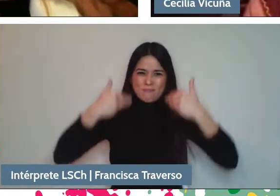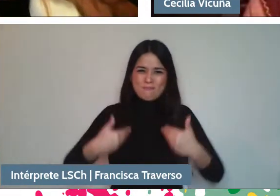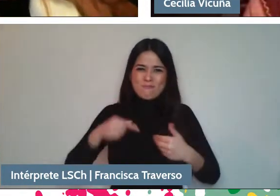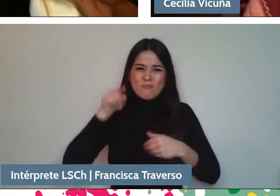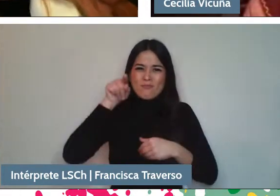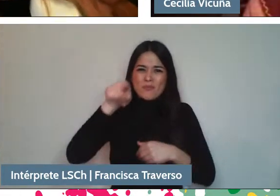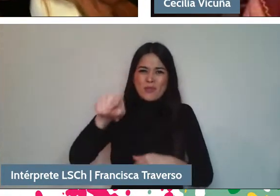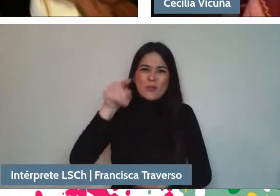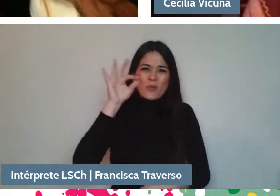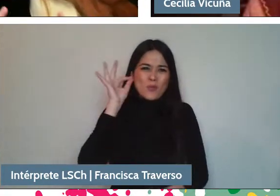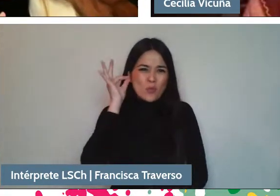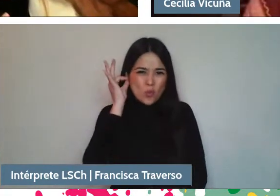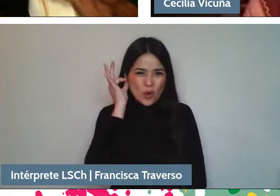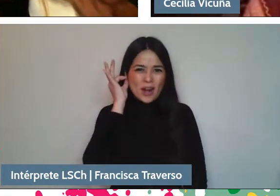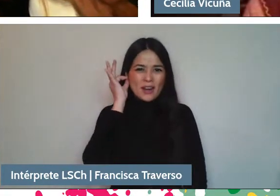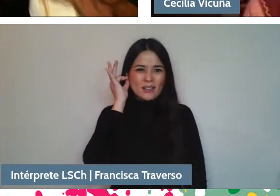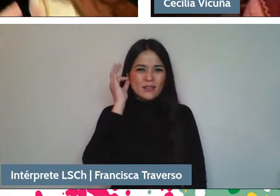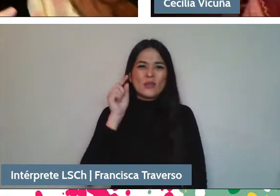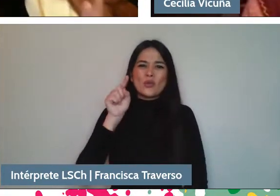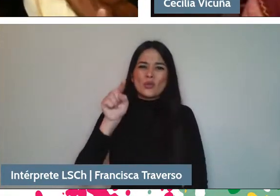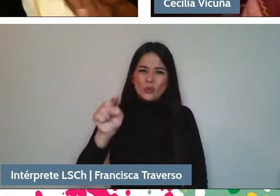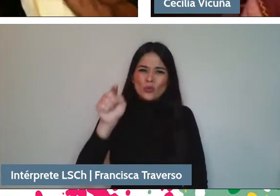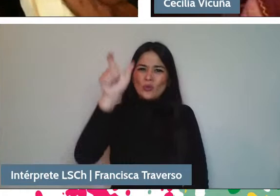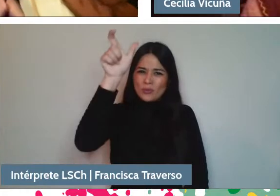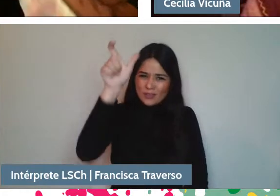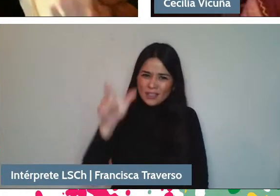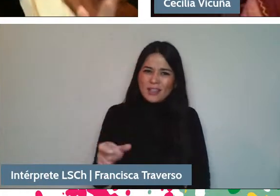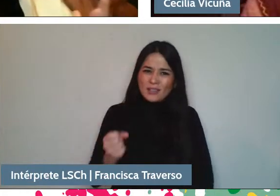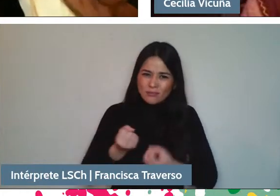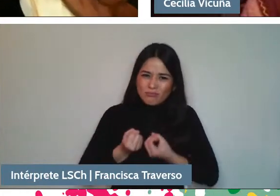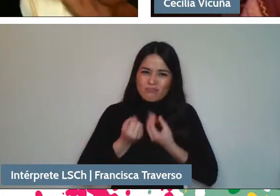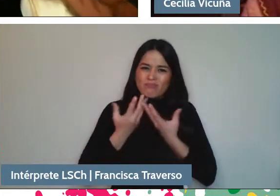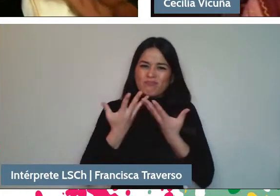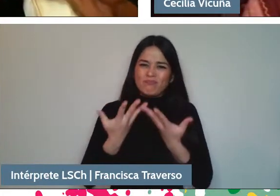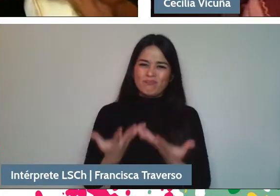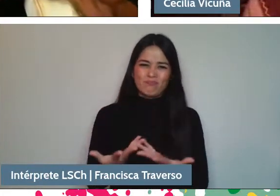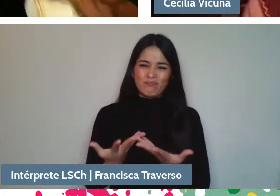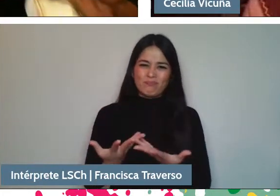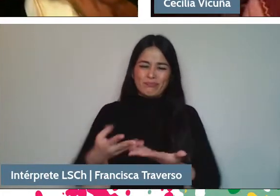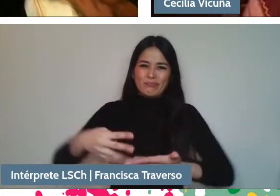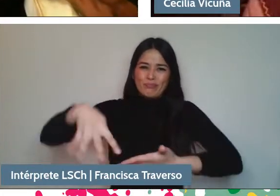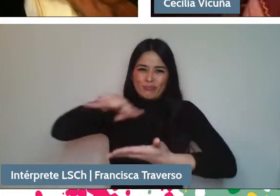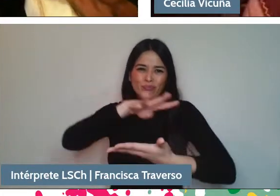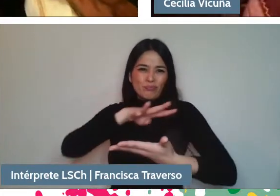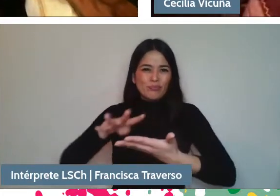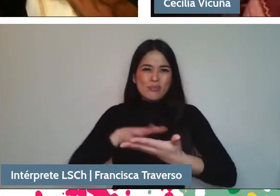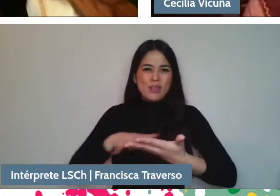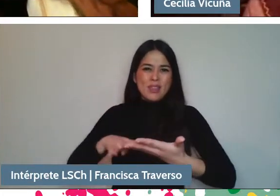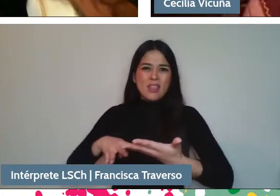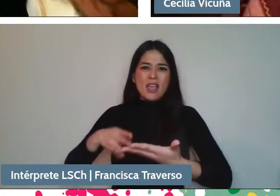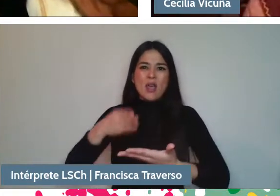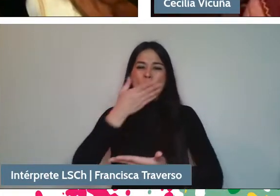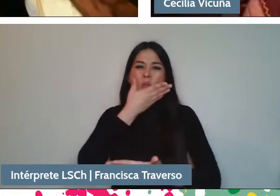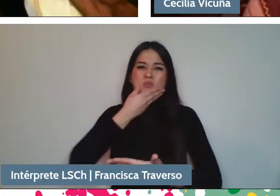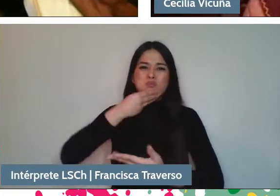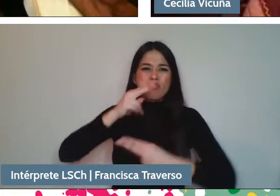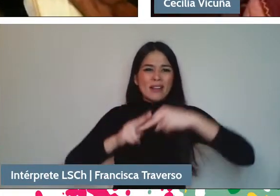La construcción de una poética, de una política, de una estética. Muy de la mano de tu vida, ¿no?